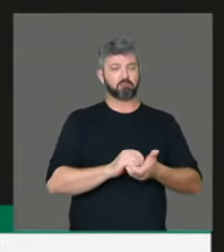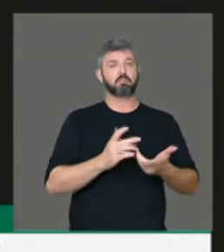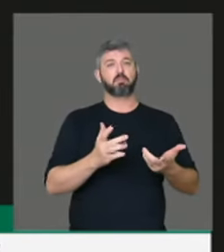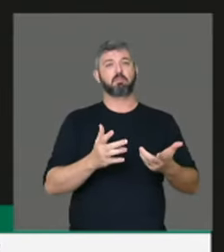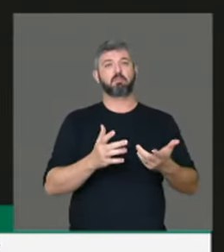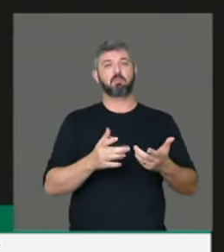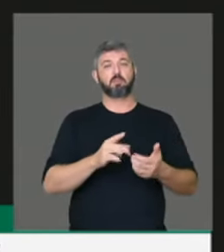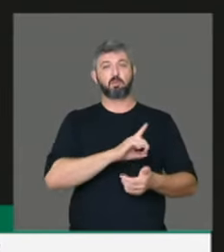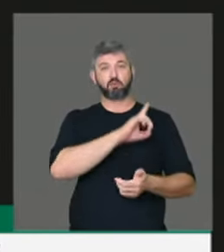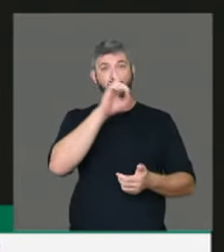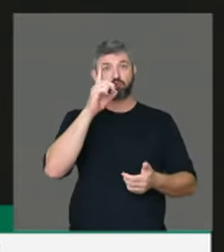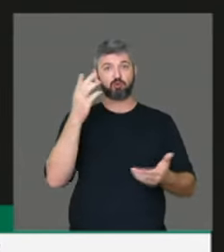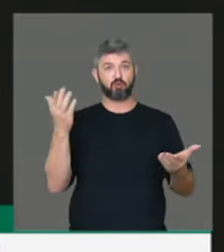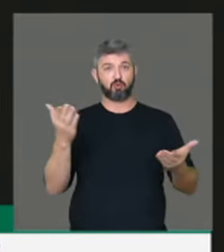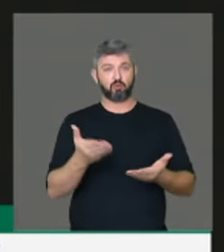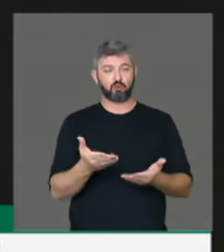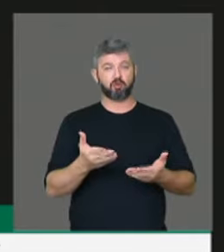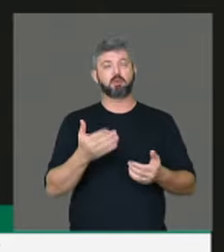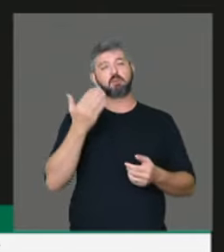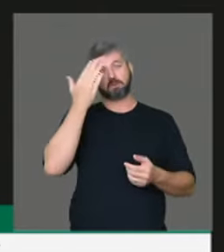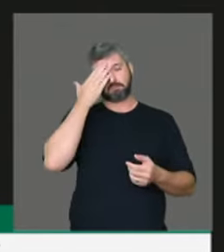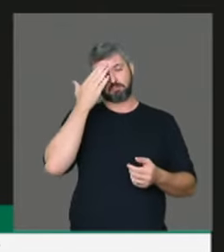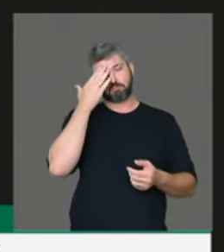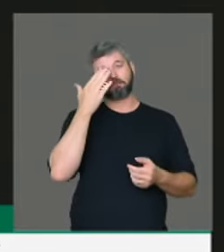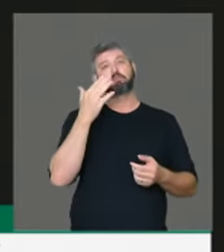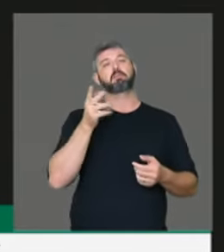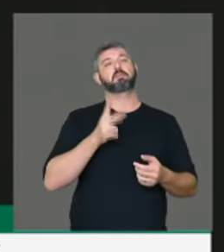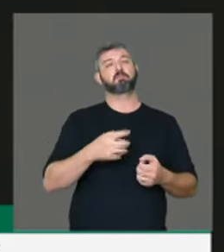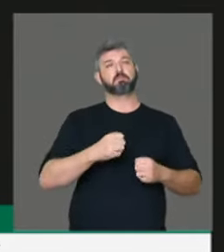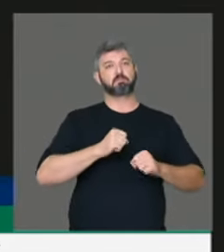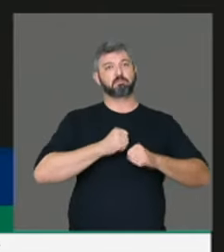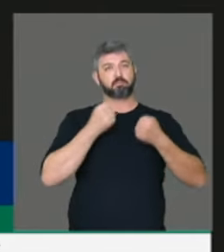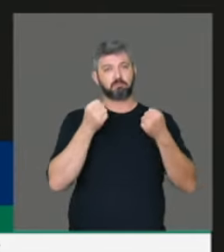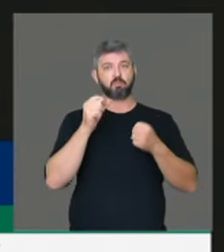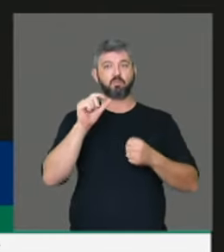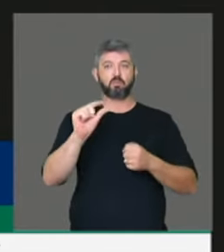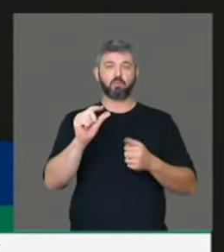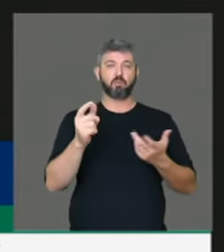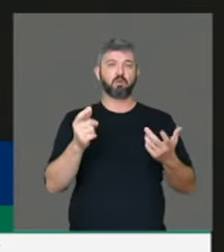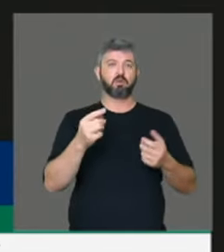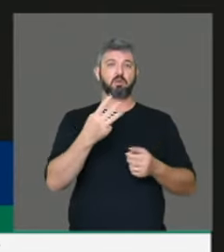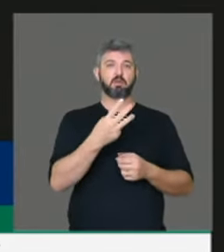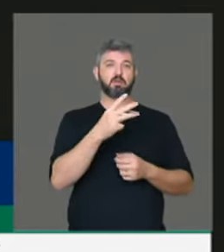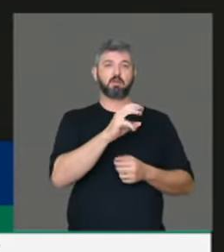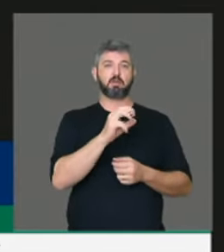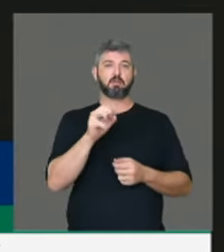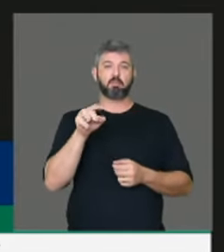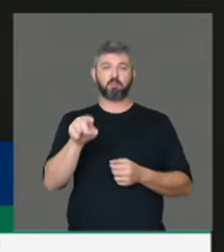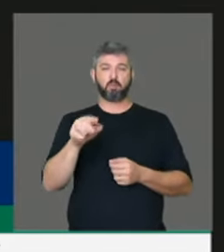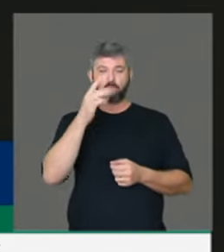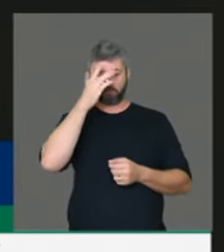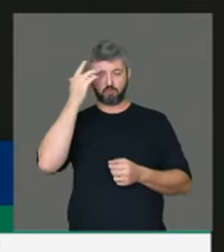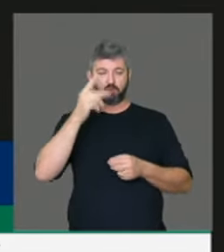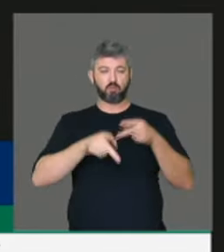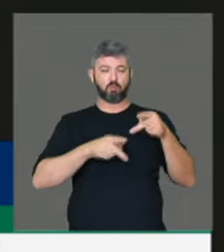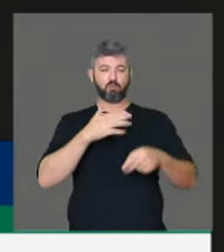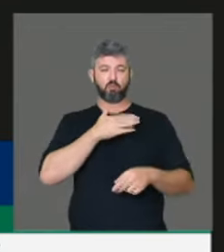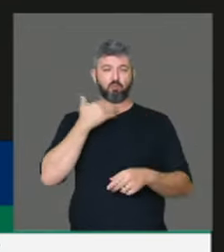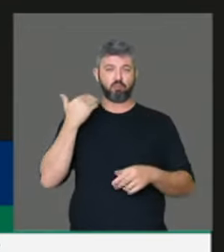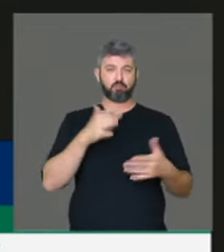ESTARMOS CONSTERNADOS... COM MAIS DE 300 MIL BRASILEIROS QUE TIVERAM SUAS VIDAS CEIFADAS, NÓS TEMOS... ISSO,